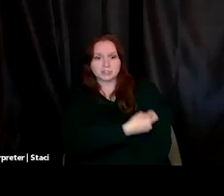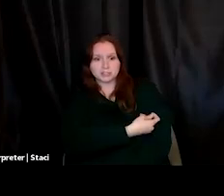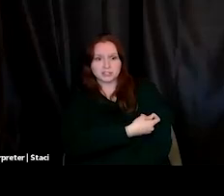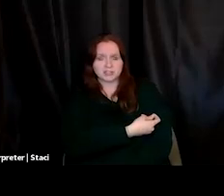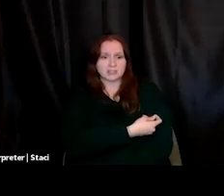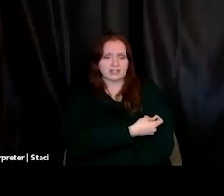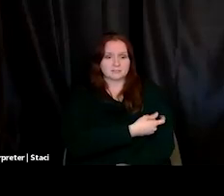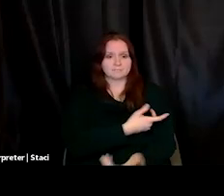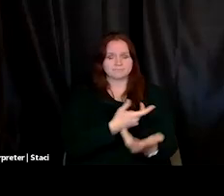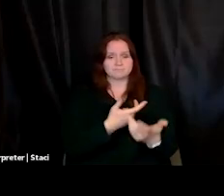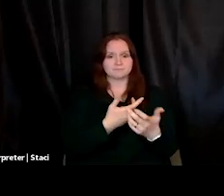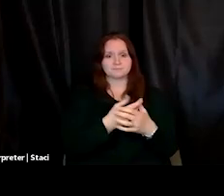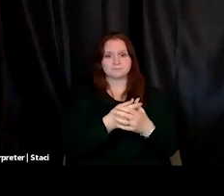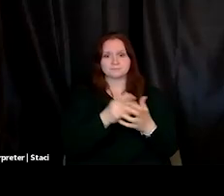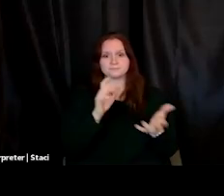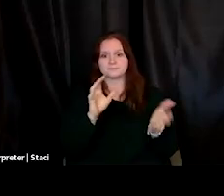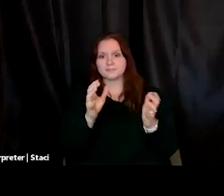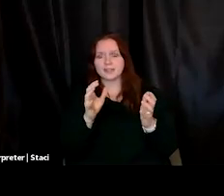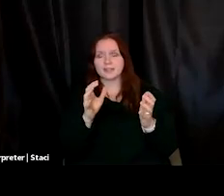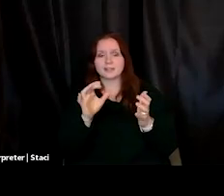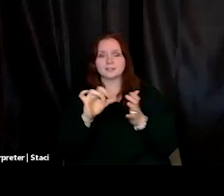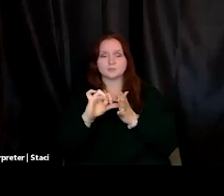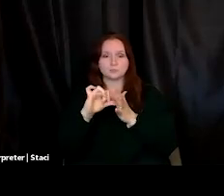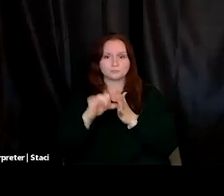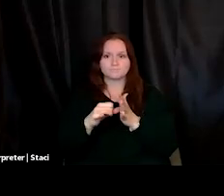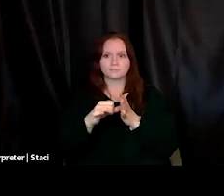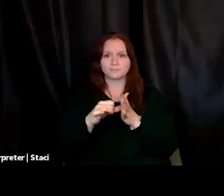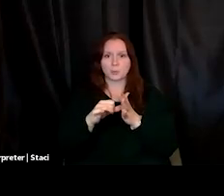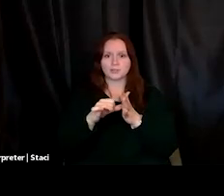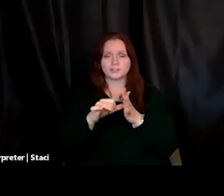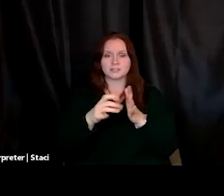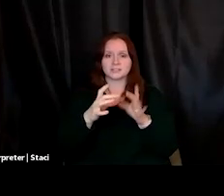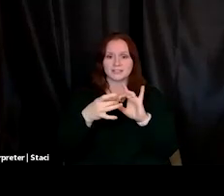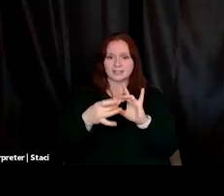Así que lo apreciamos mucho. Y destacando algunos de los cambios clave de políticas